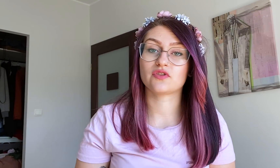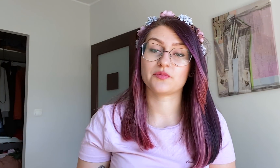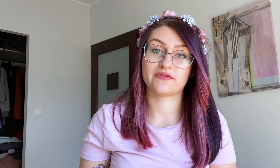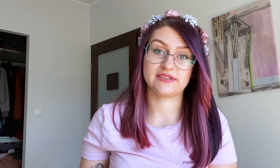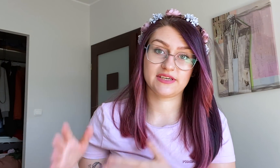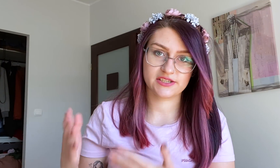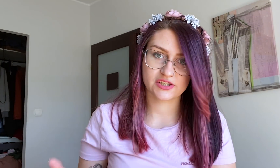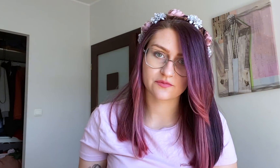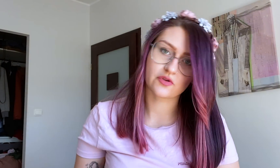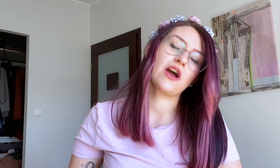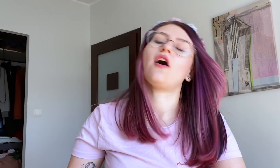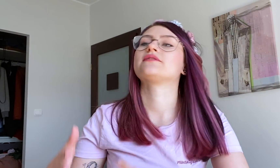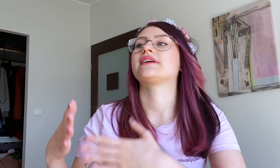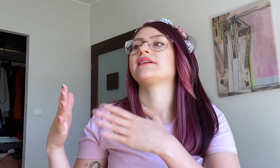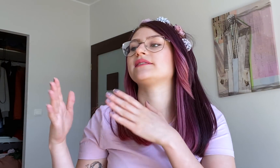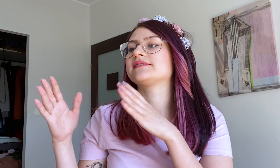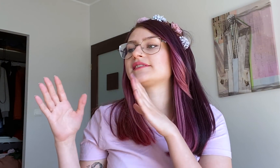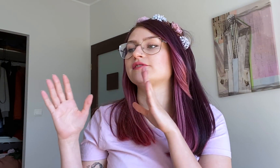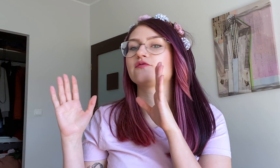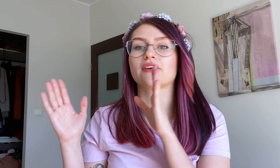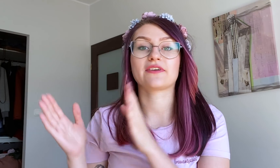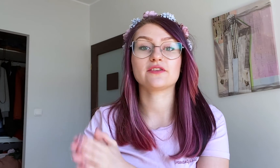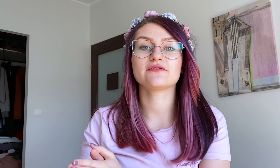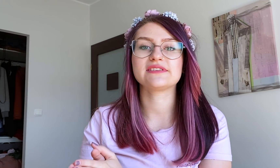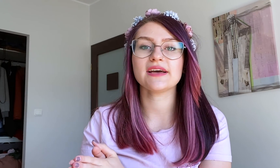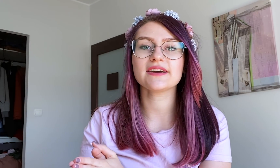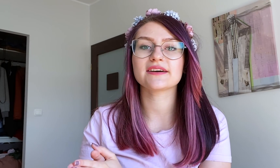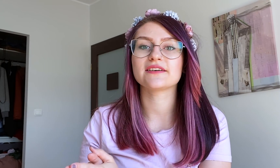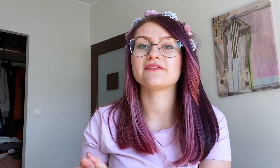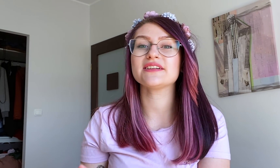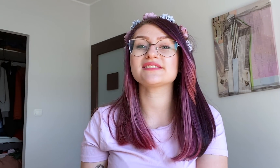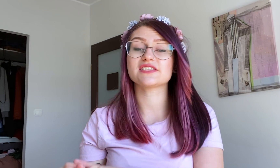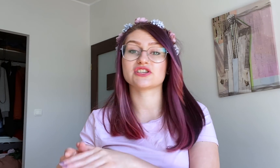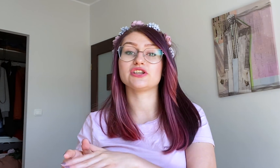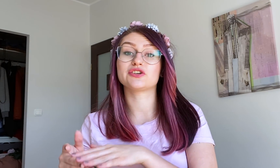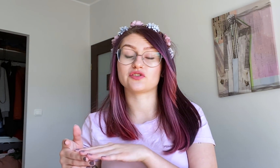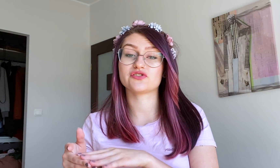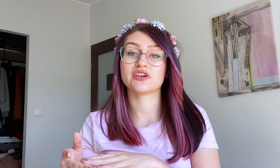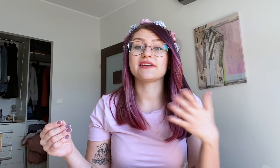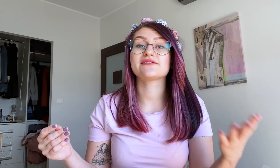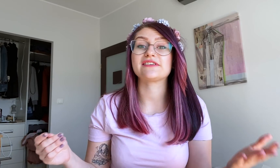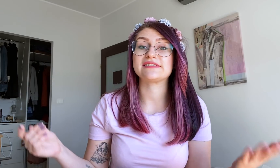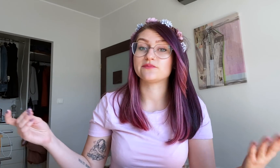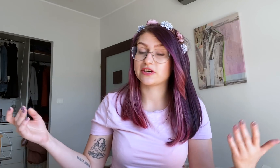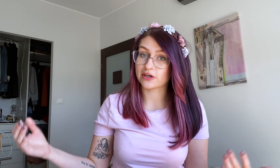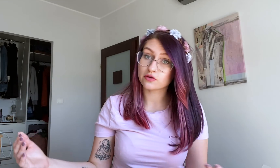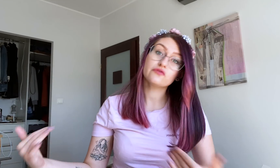którą prowadzi Kasia Szymura. Ona stacjonuje w Katowicach, więc jeżeli ktoś jest właśnie z tamtych rejonów,